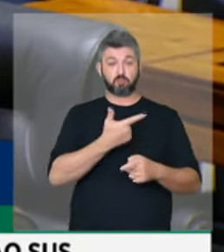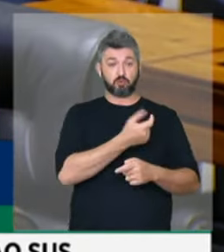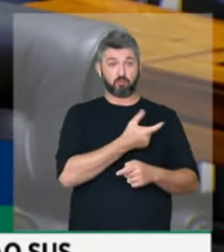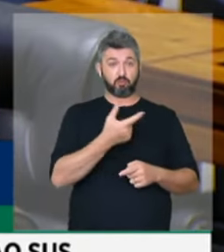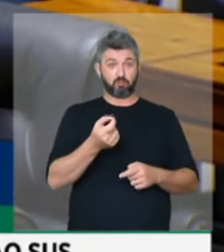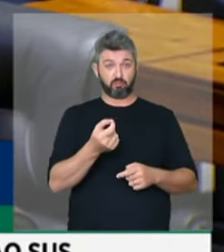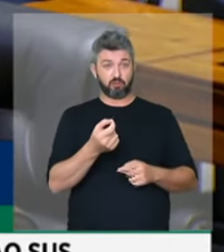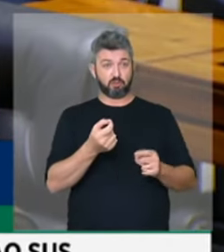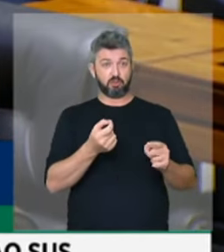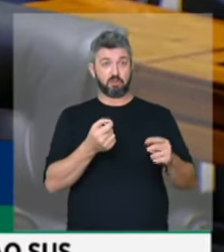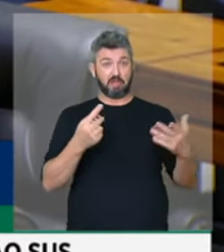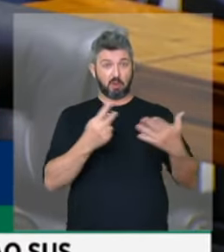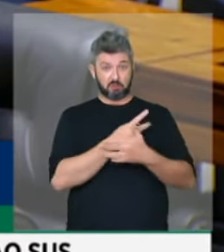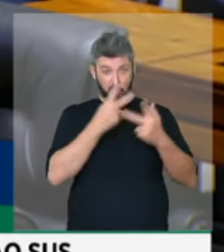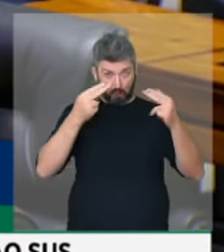ESTÁ DESORGANIZADO, REPITO, COMO O MEU ESTADO DE SANTA